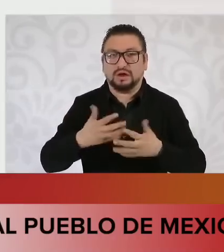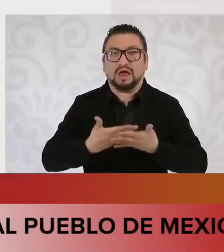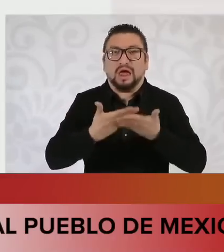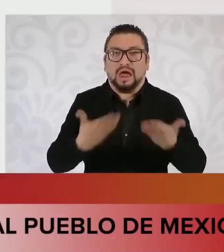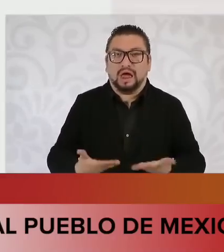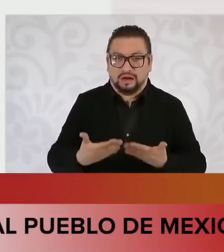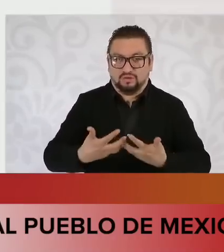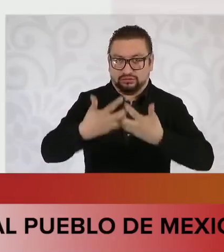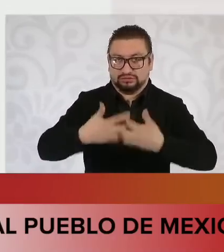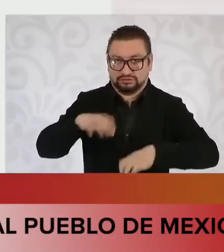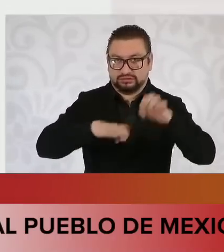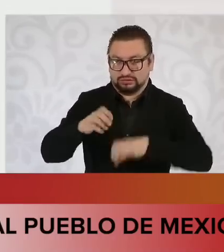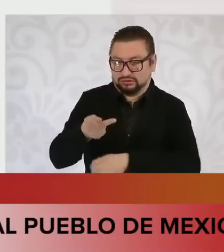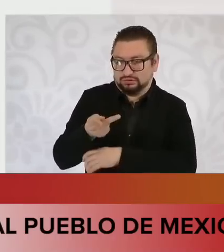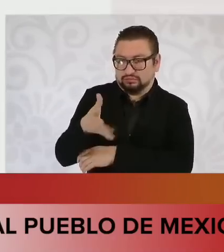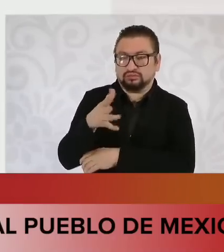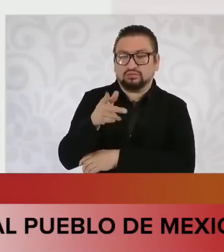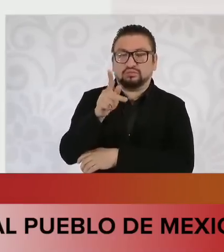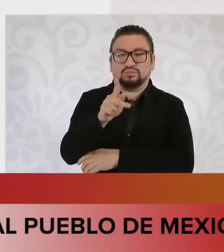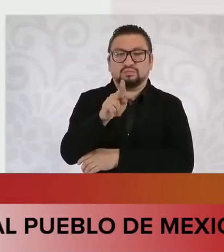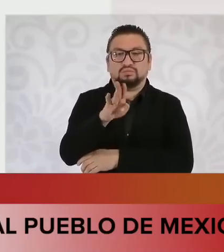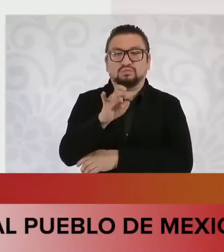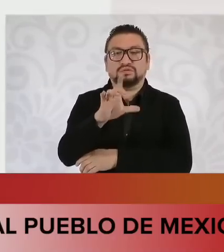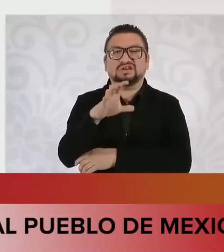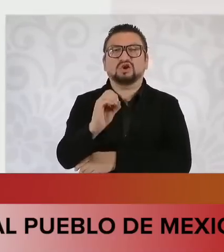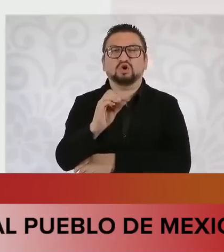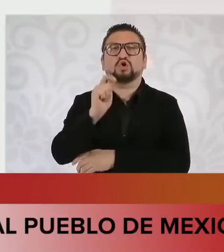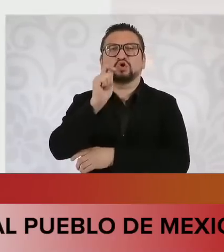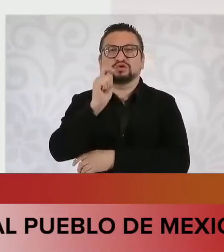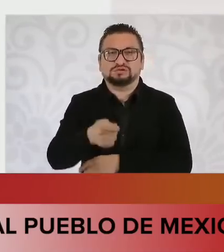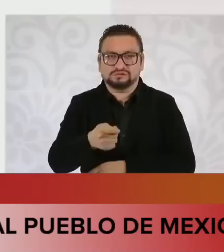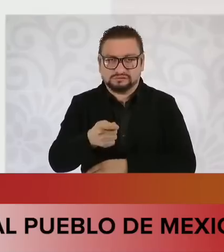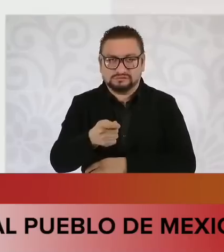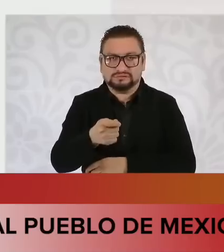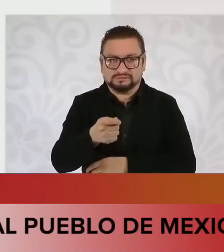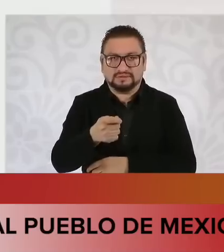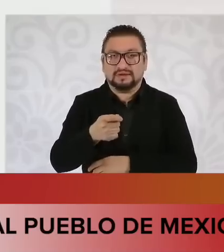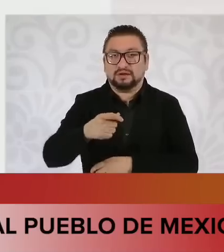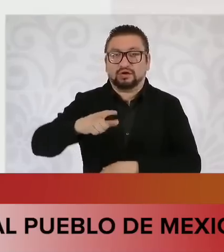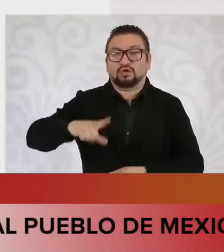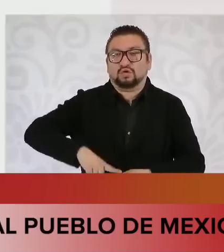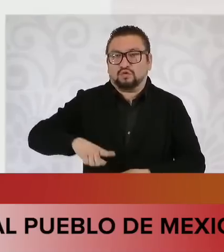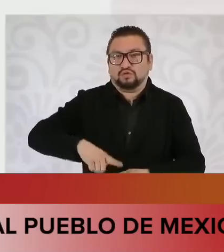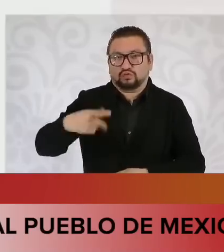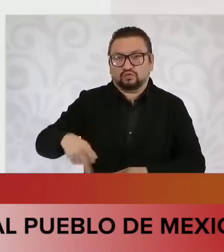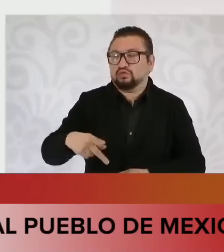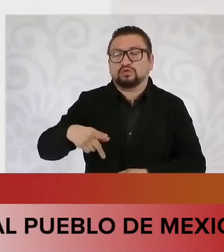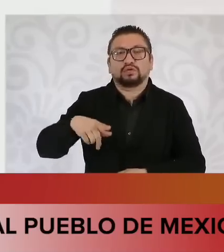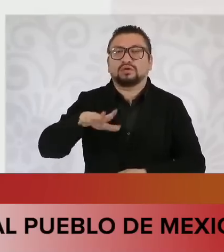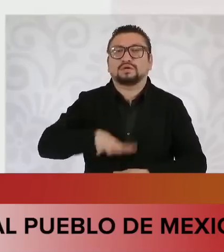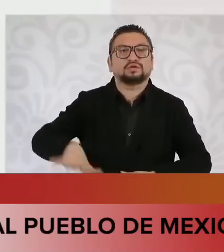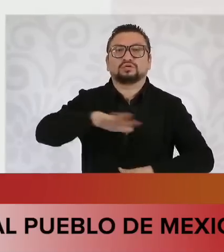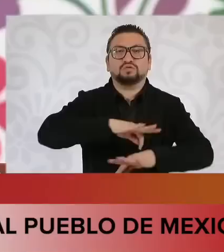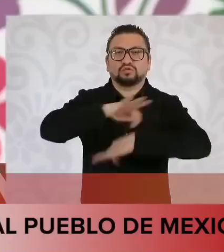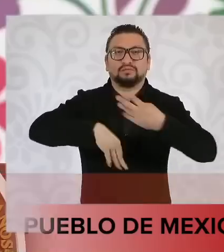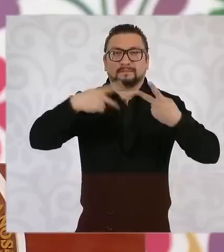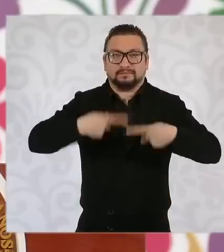recuperan su sentido público público quiere decir que es del pueblo de México y además